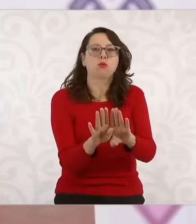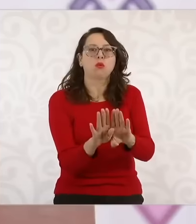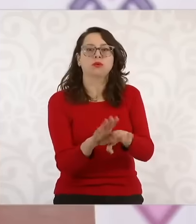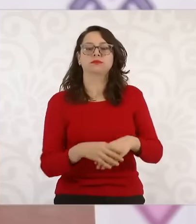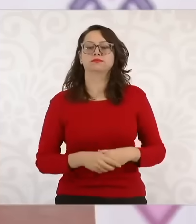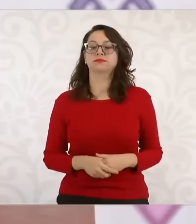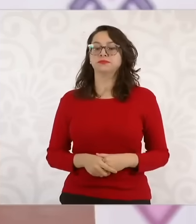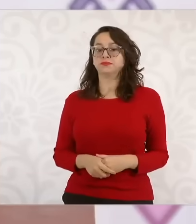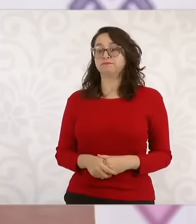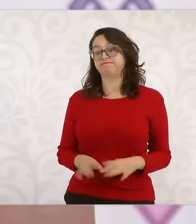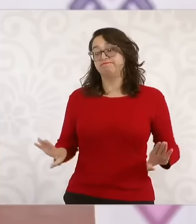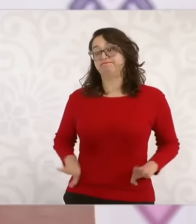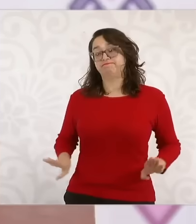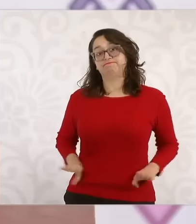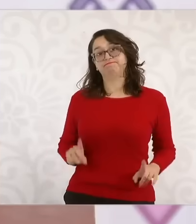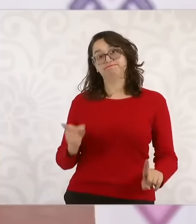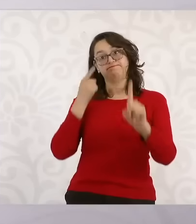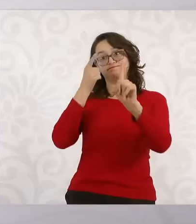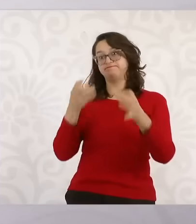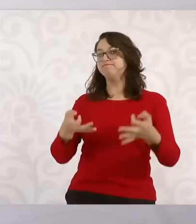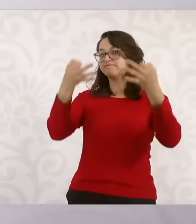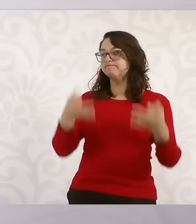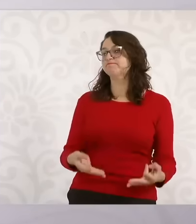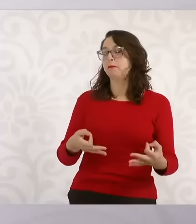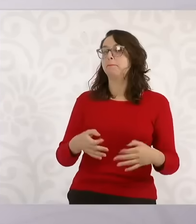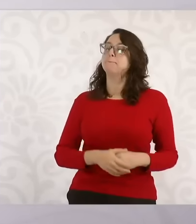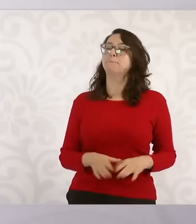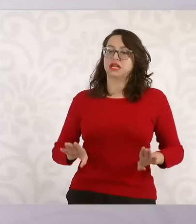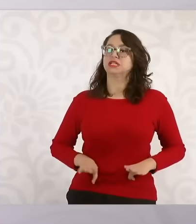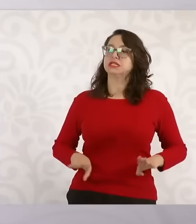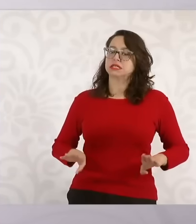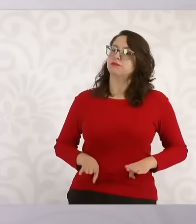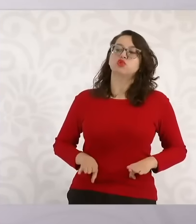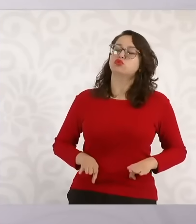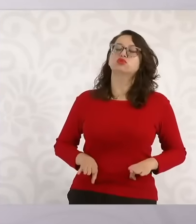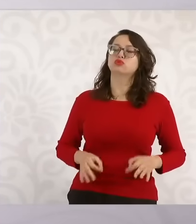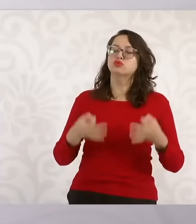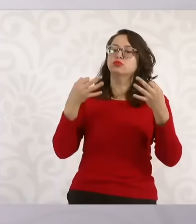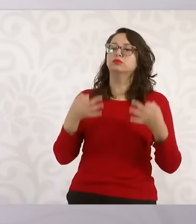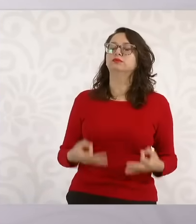es decir, siendo firmes en lo que creemos en nuestros principios y al mismo tiempo entendiendo